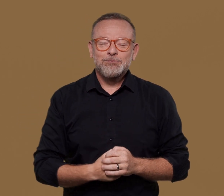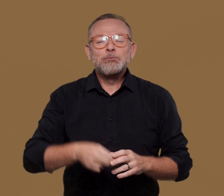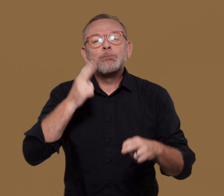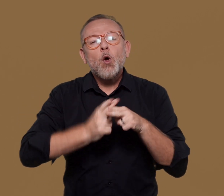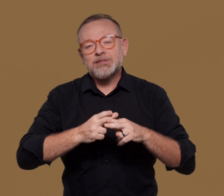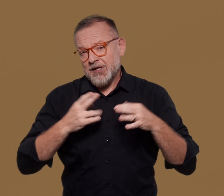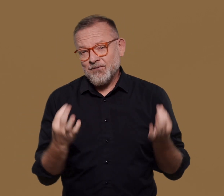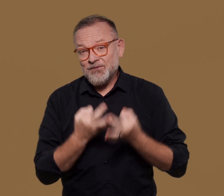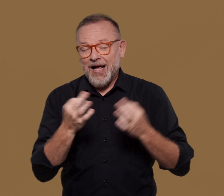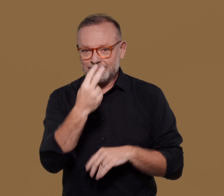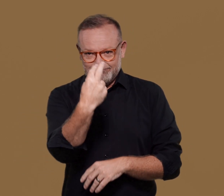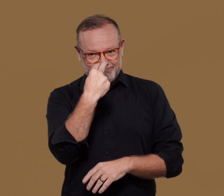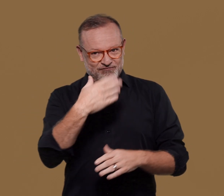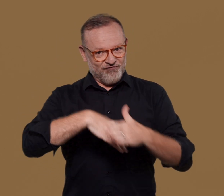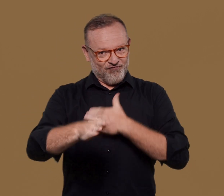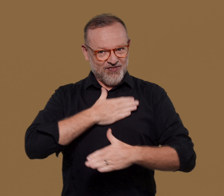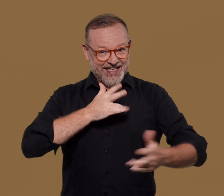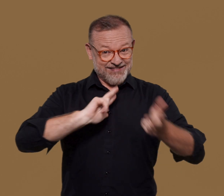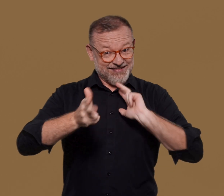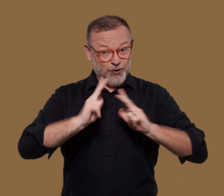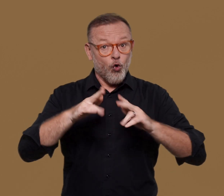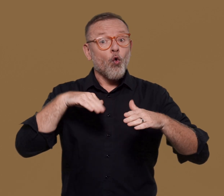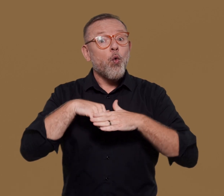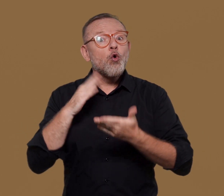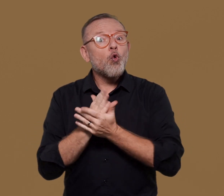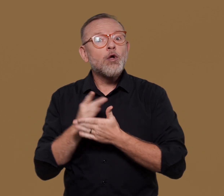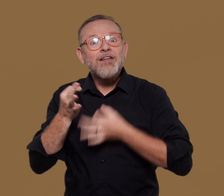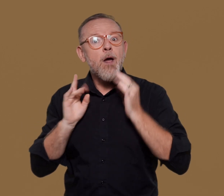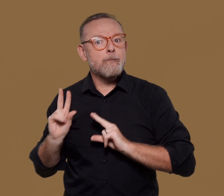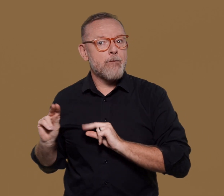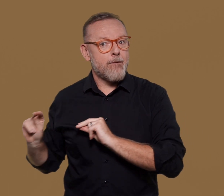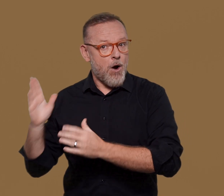Ačkoliv je toto zatím jediné video v českém znakovém jazyce,